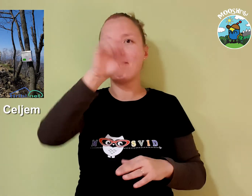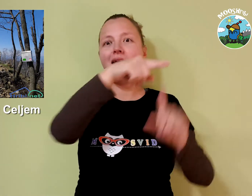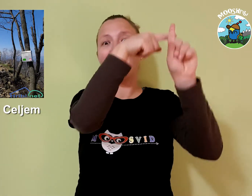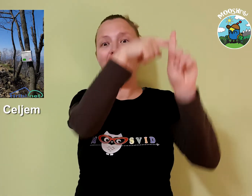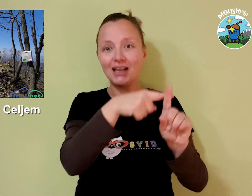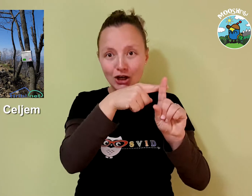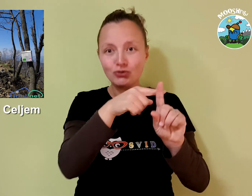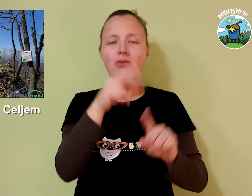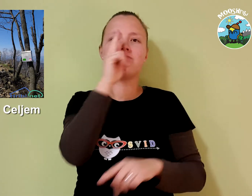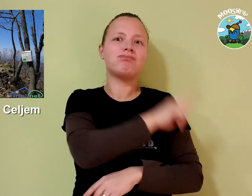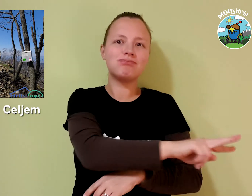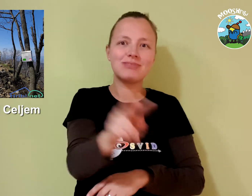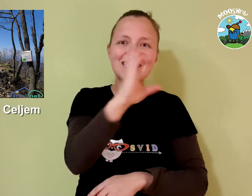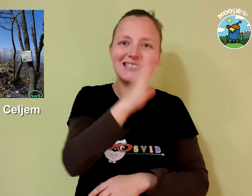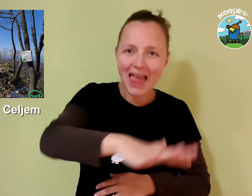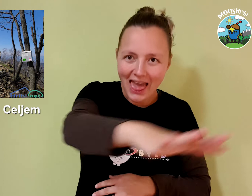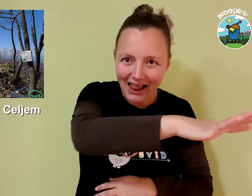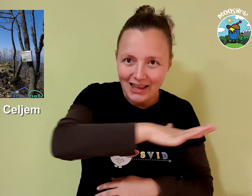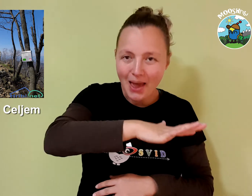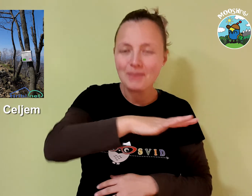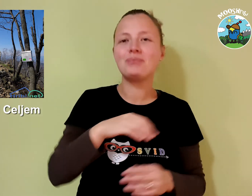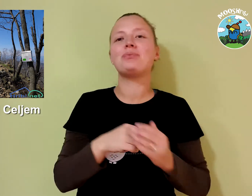kjer je postavljen križ in ponuja razgled na Celje.